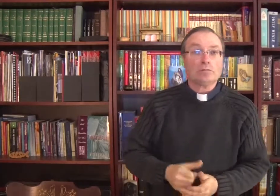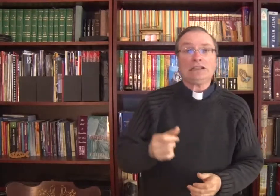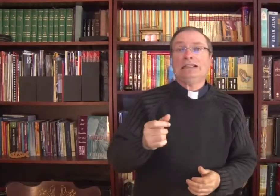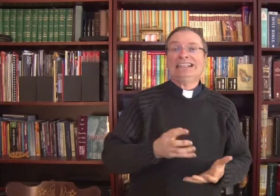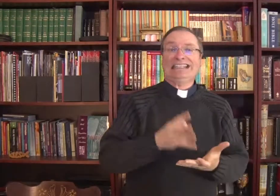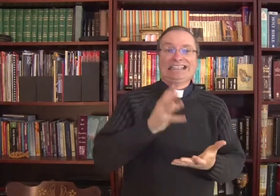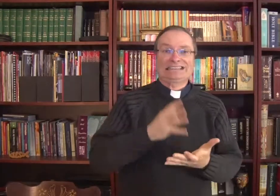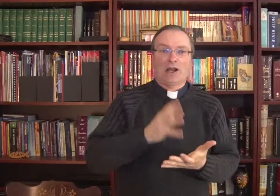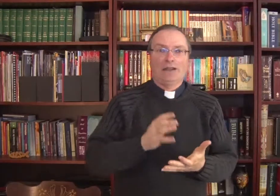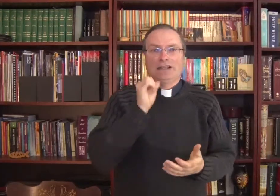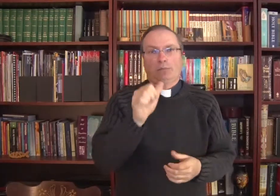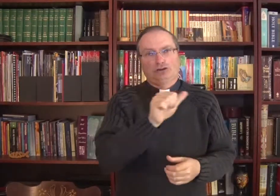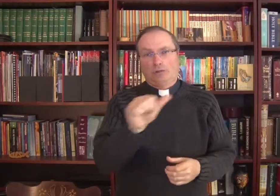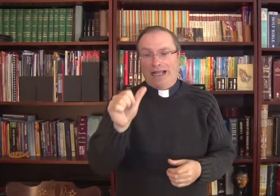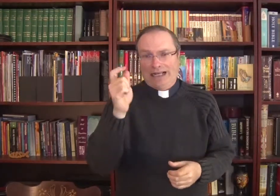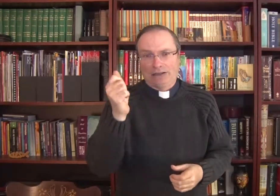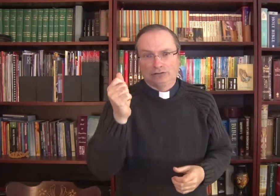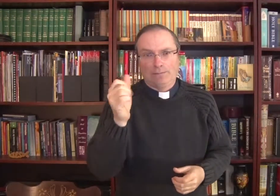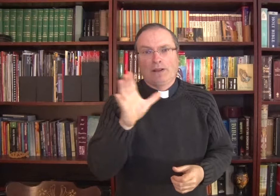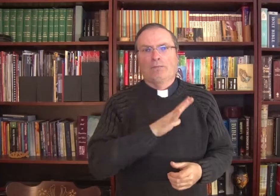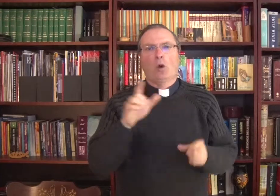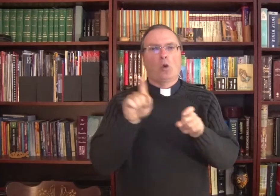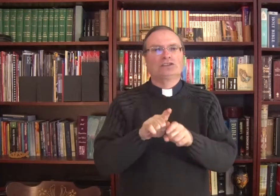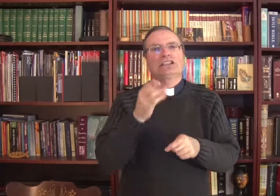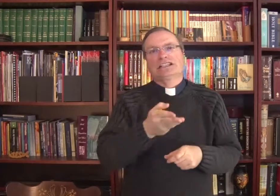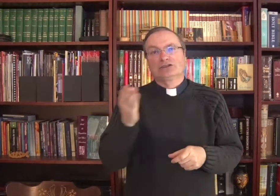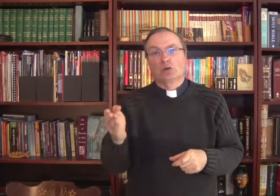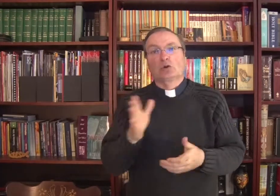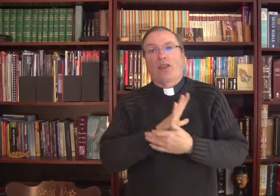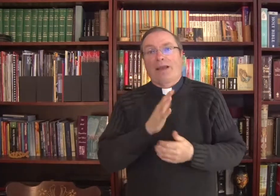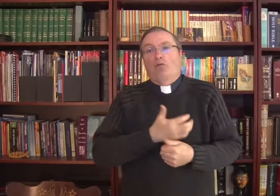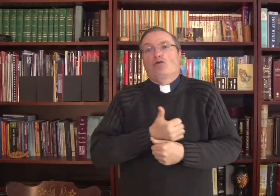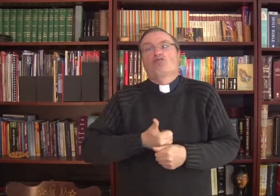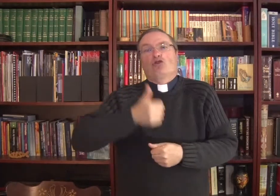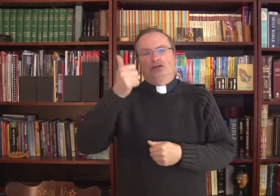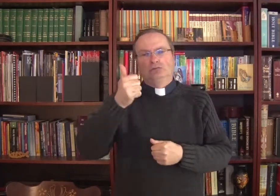Les trésors ce n’est pas seulement de l’argent, mais aussi les choses qu’on aime le plus;